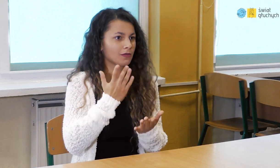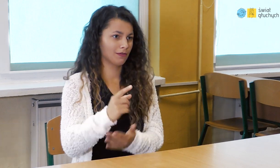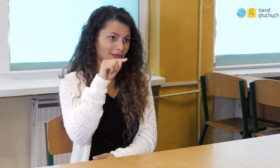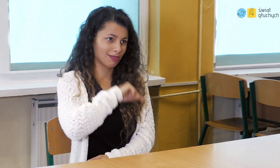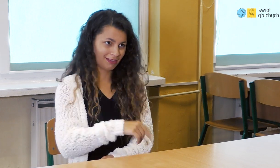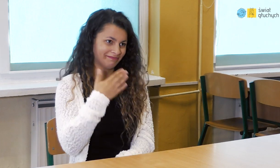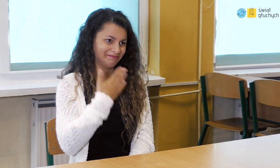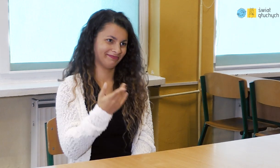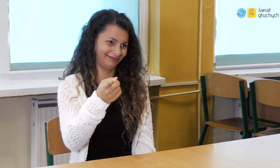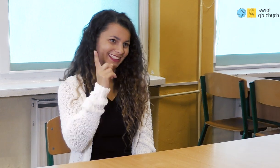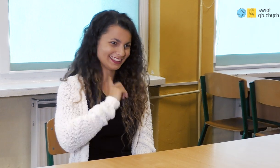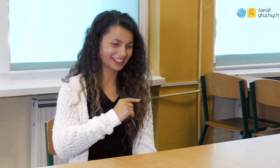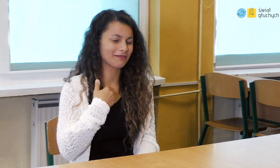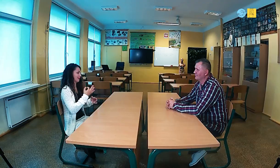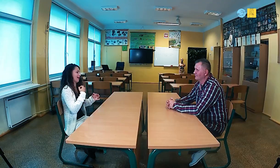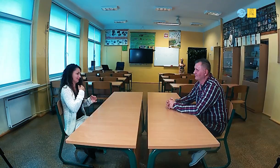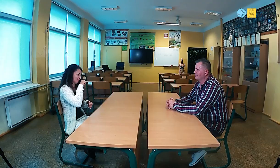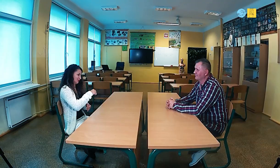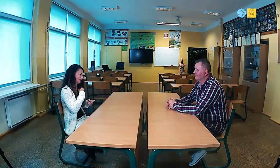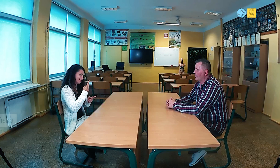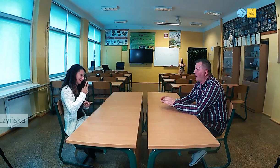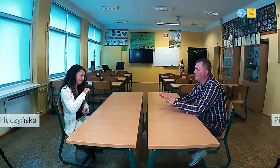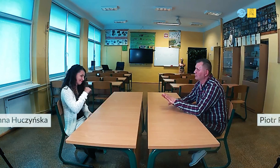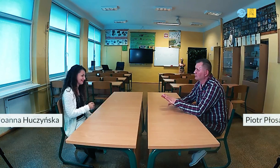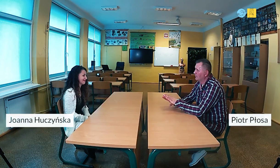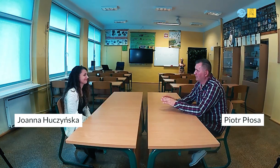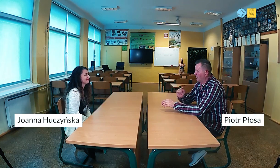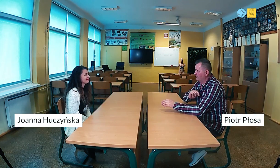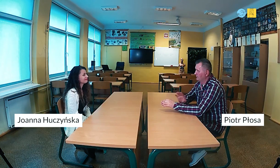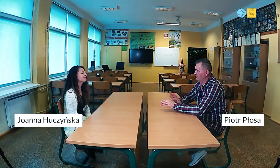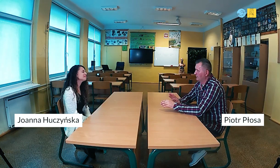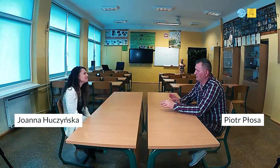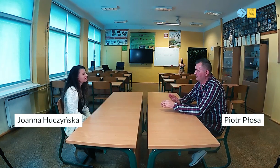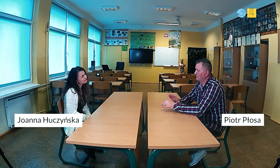to właśnie dzięki liceum potrafię i bardzo lubię czytać. W podstawówce nie miałaś do tego serca?